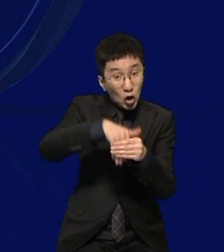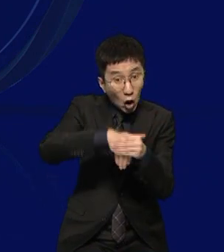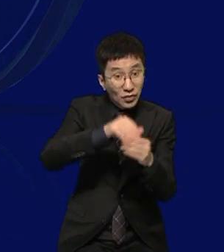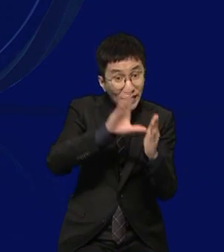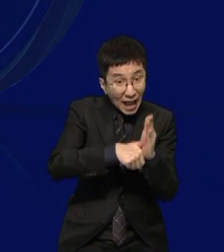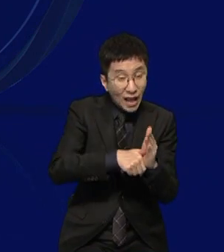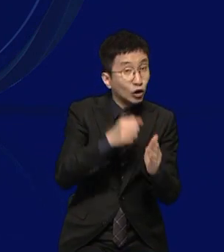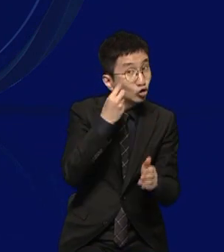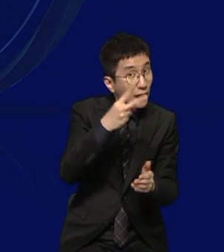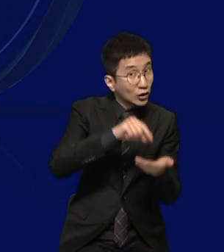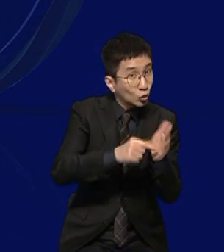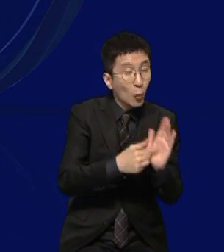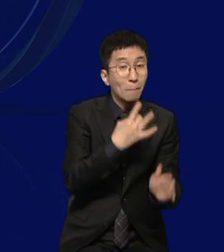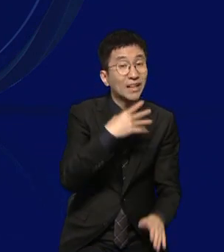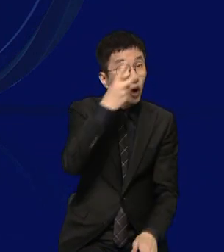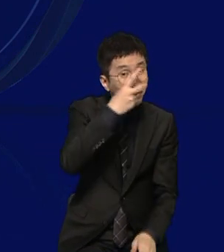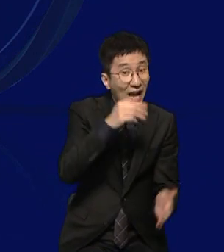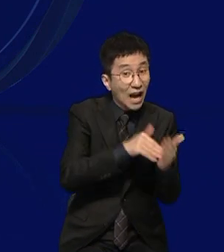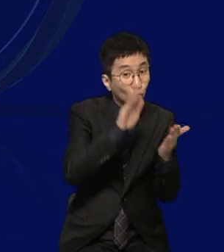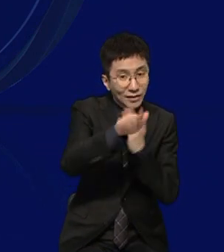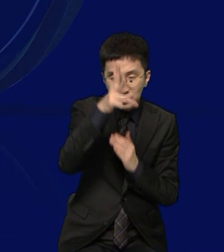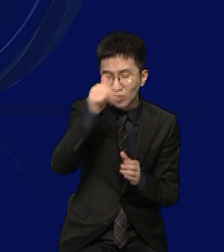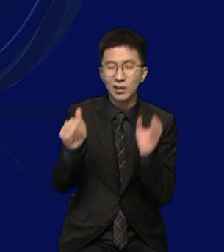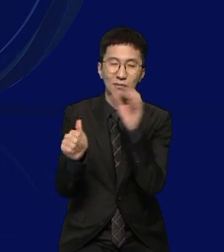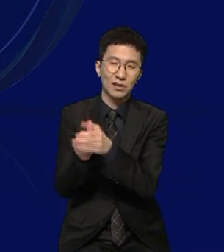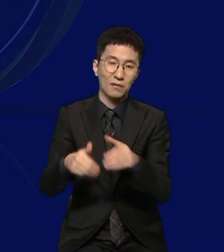선거범죄 공소시효가 딱 6개월인 만큼